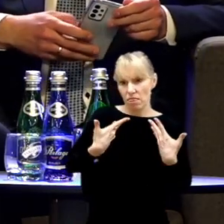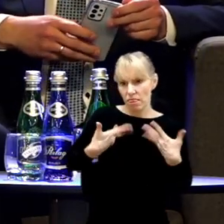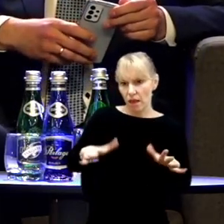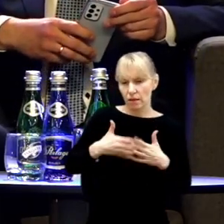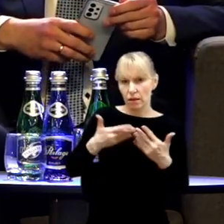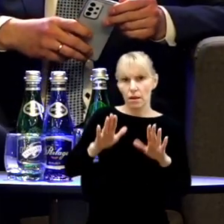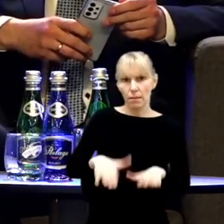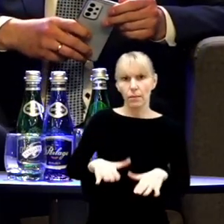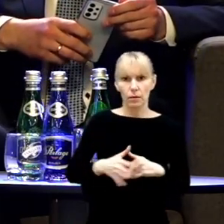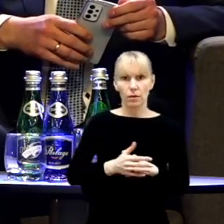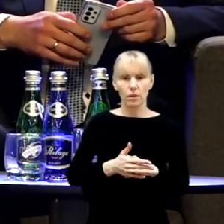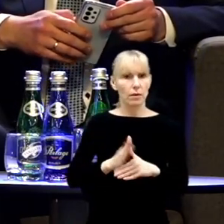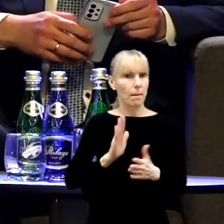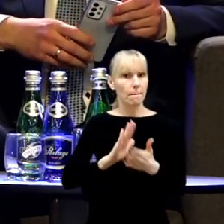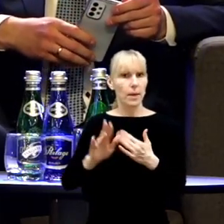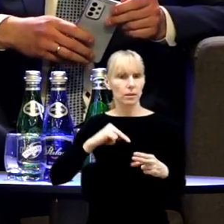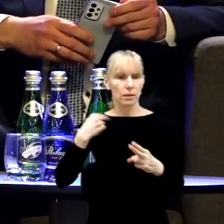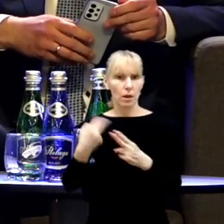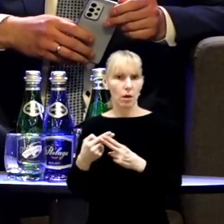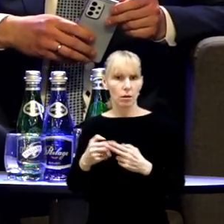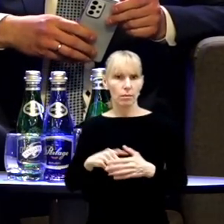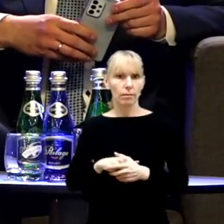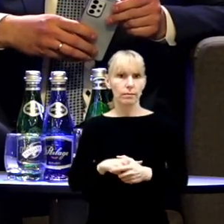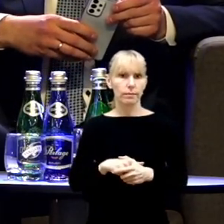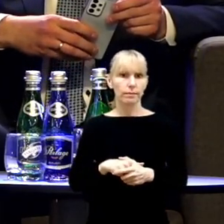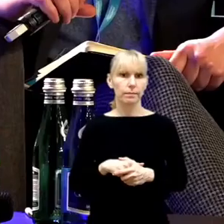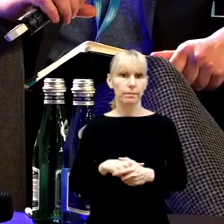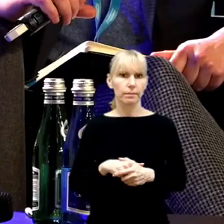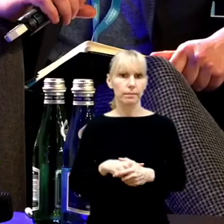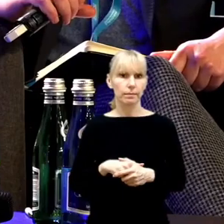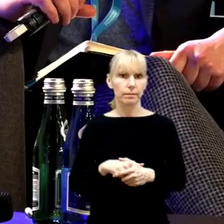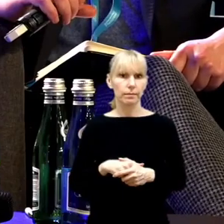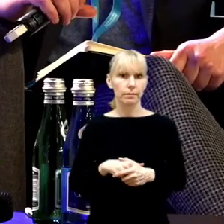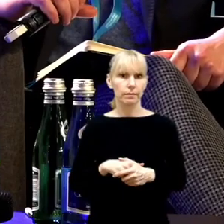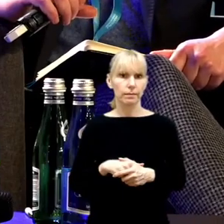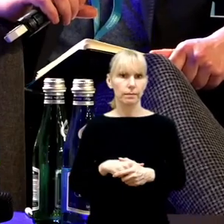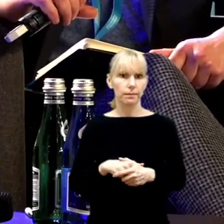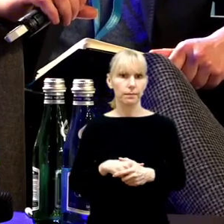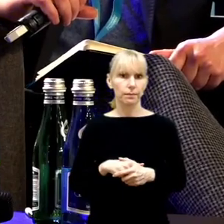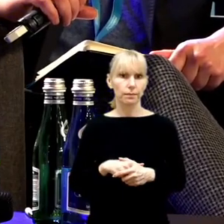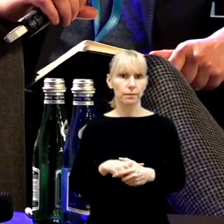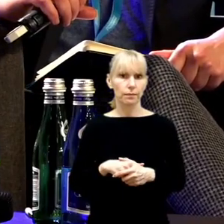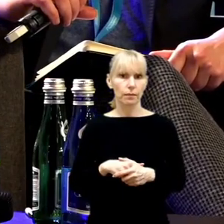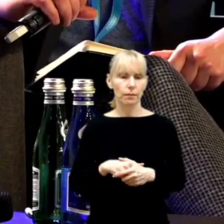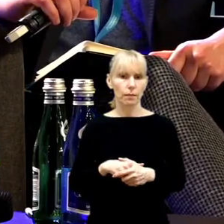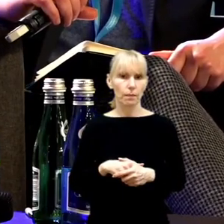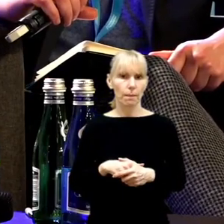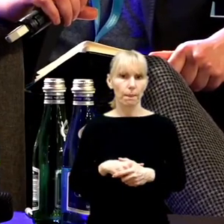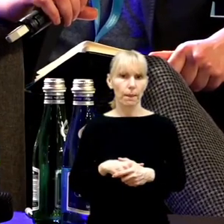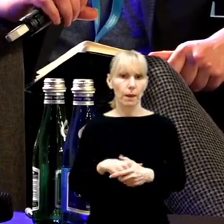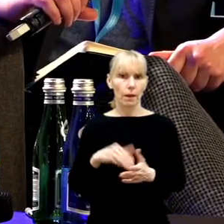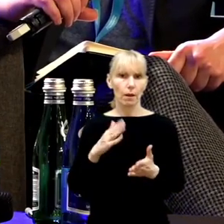Otóż nie można zapominać, po pierwsze, o tej części rynkowej, po drugie, że coś się w tym kraju zmieniło,